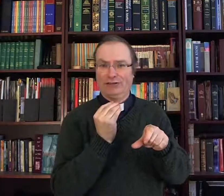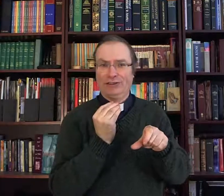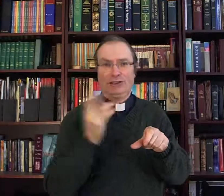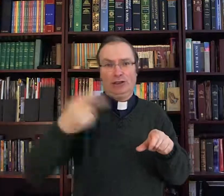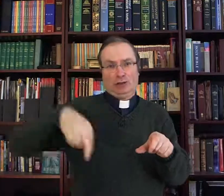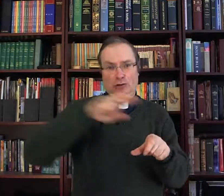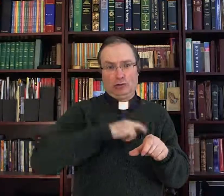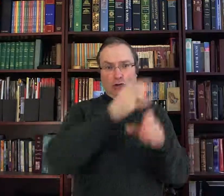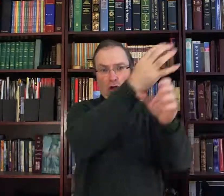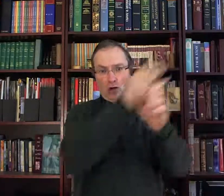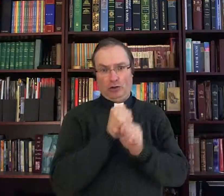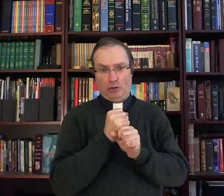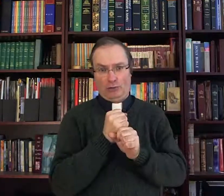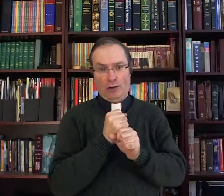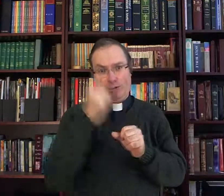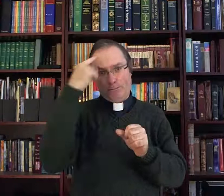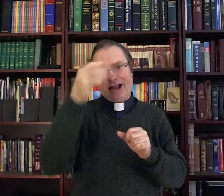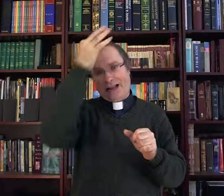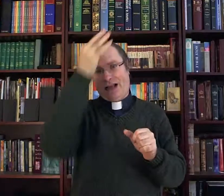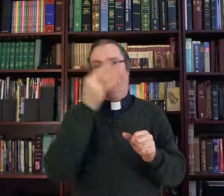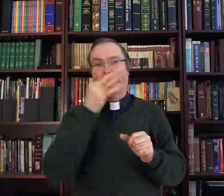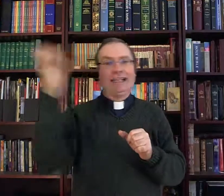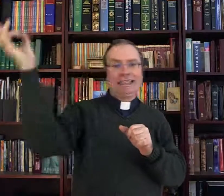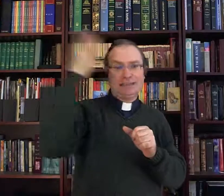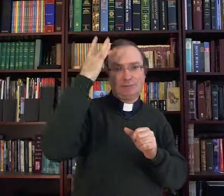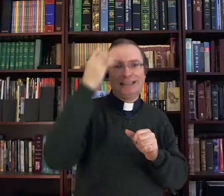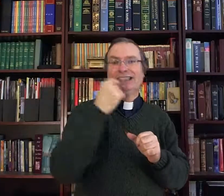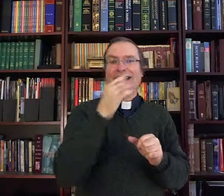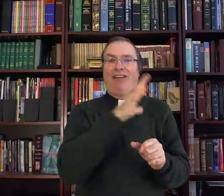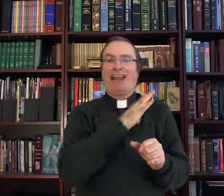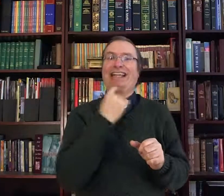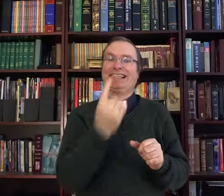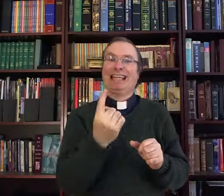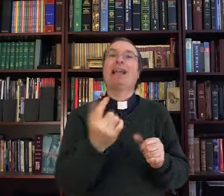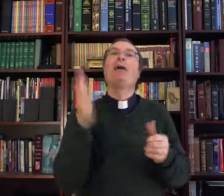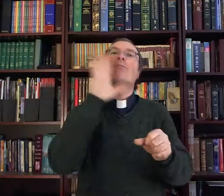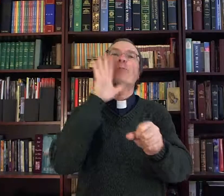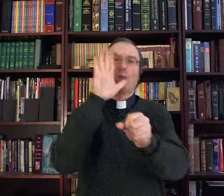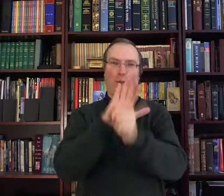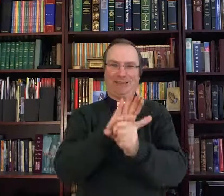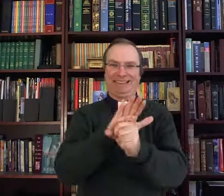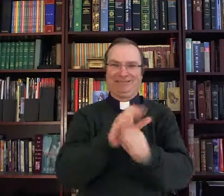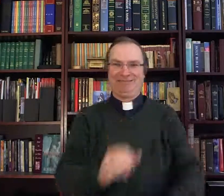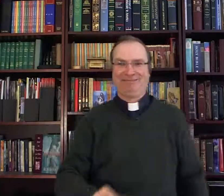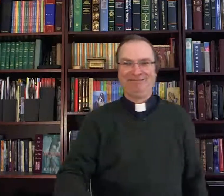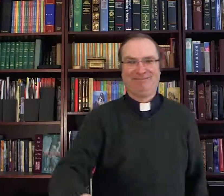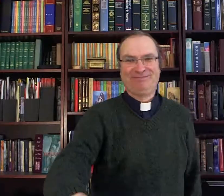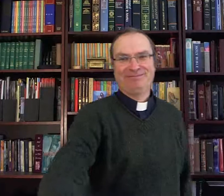et que nous recevons par la foi l’Esprit qui avait été promis.